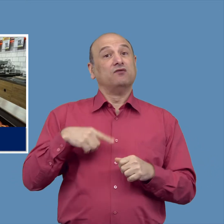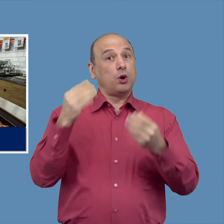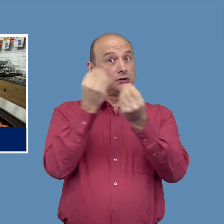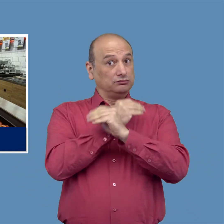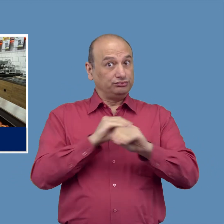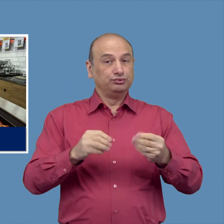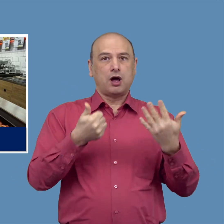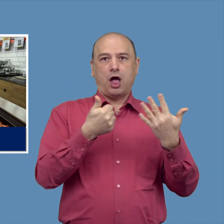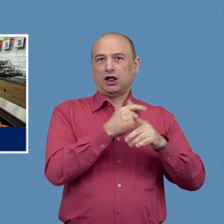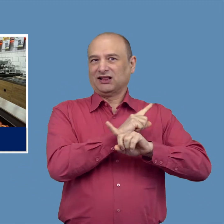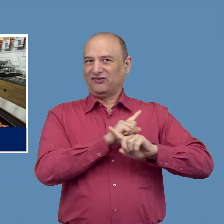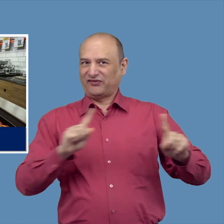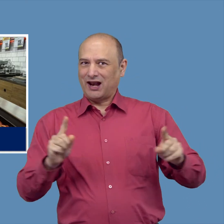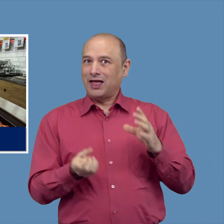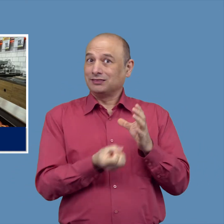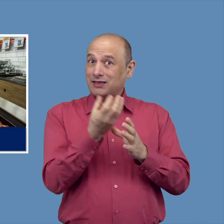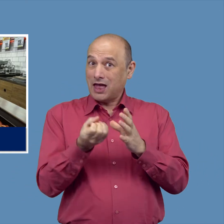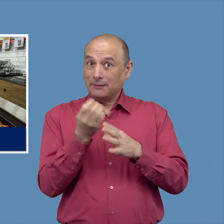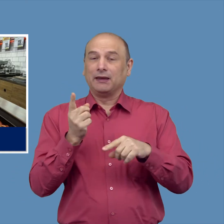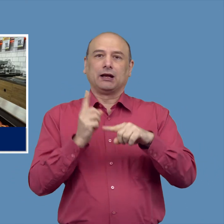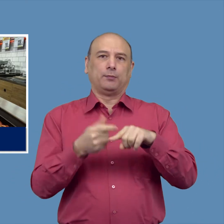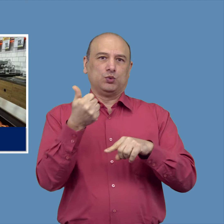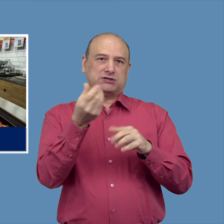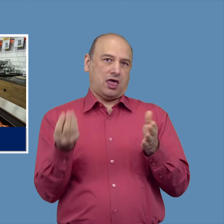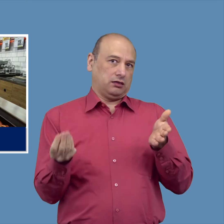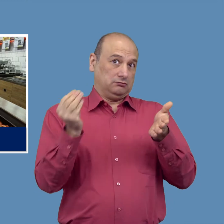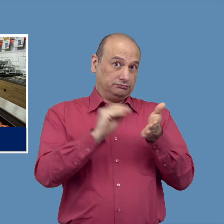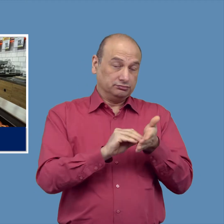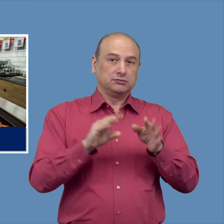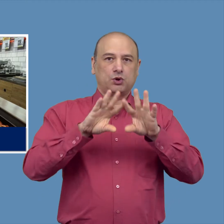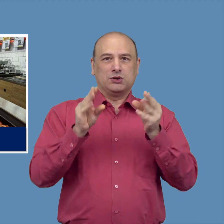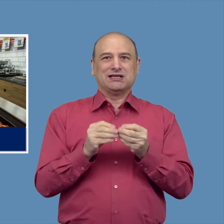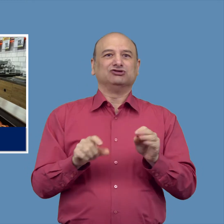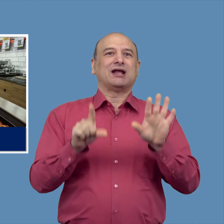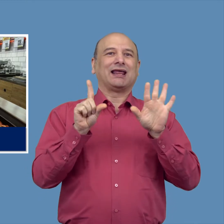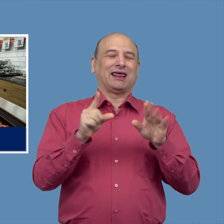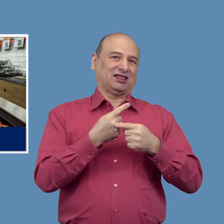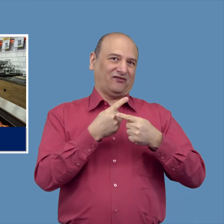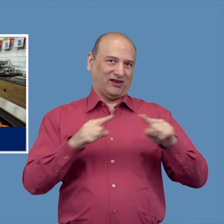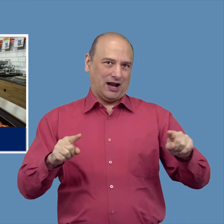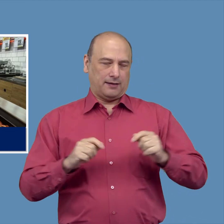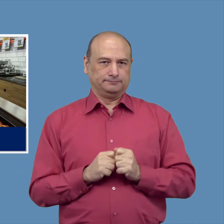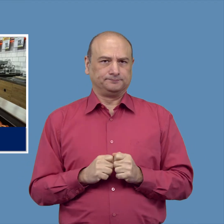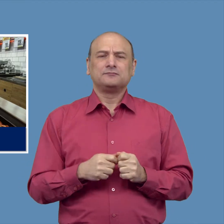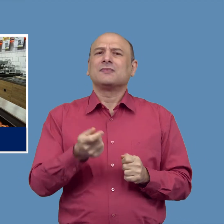A már korábban ismert hat termék mellé még egy, a csirkefarhát is bekerült a miniszter bejelentése szerint,